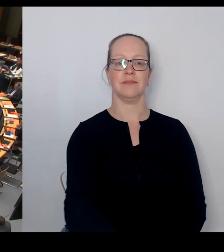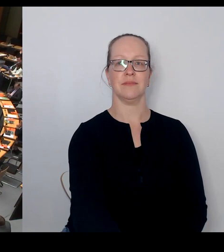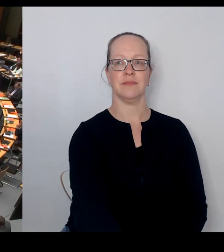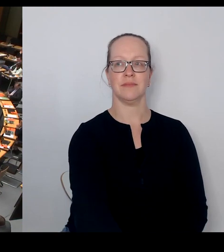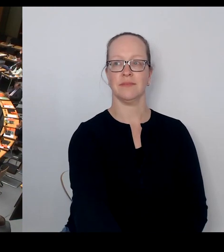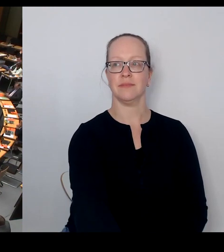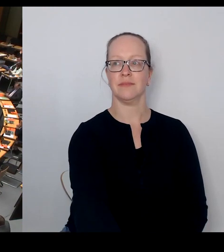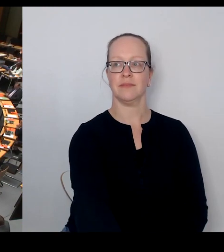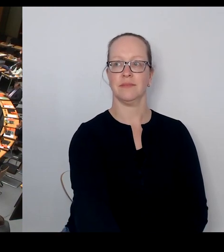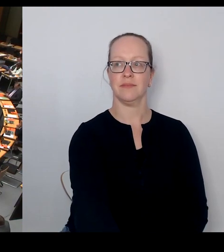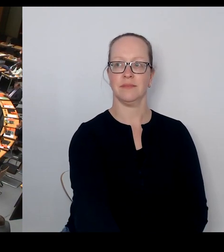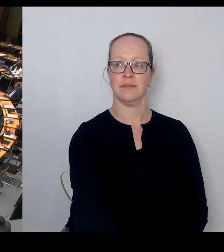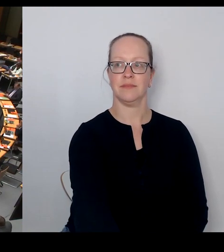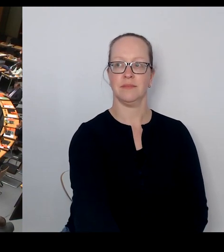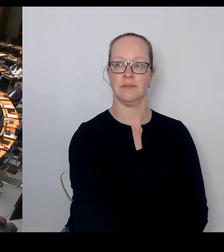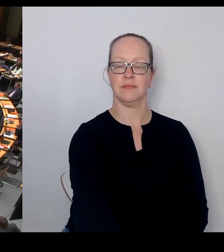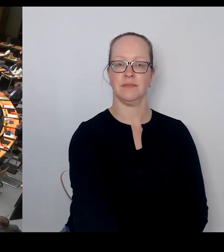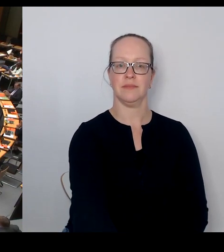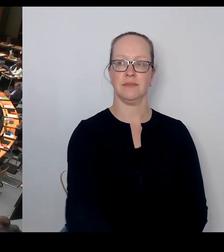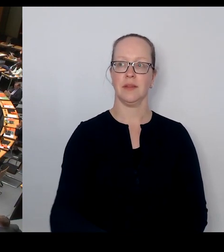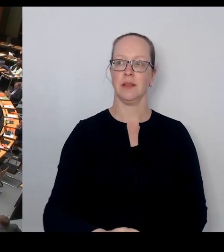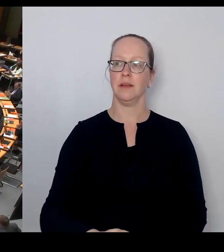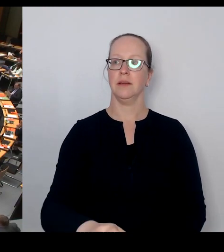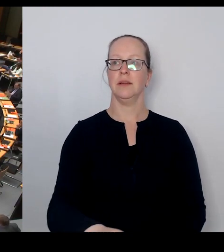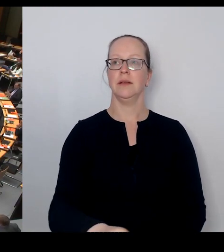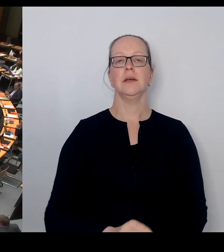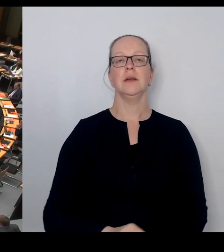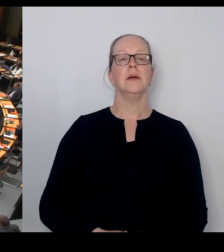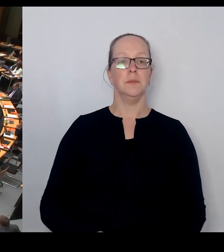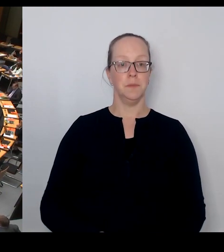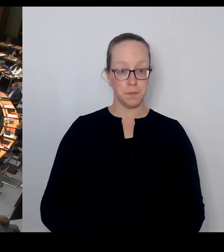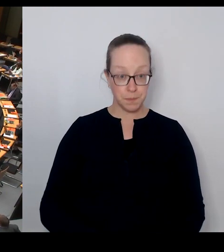So. Sehr geehrter Herr Präsident! Meine Damen und Herren!